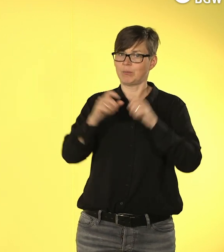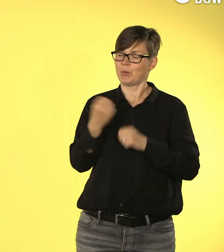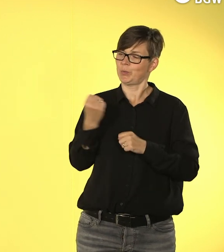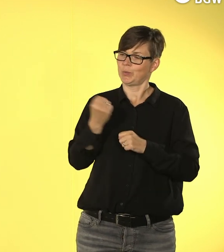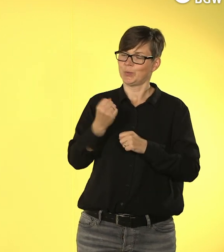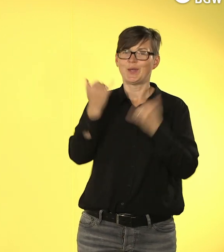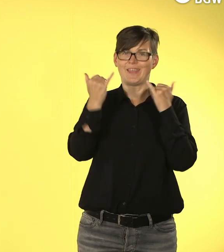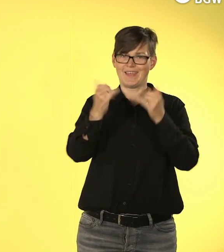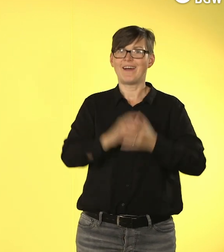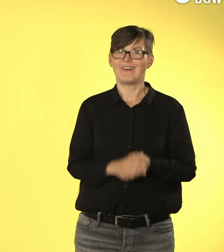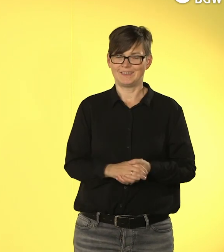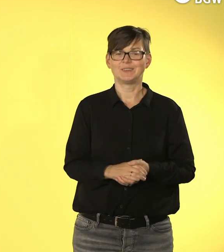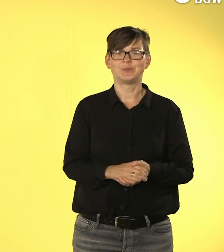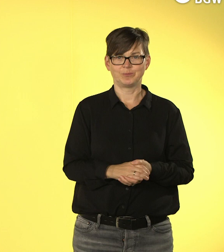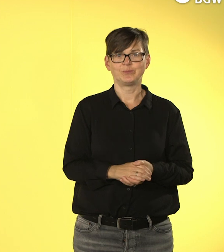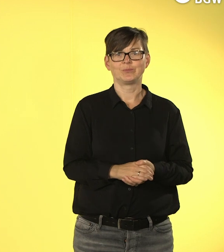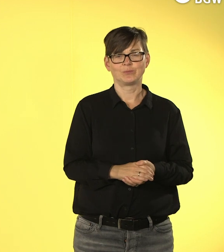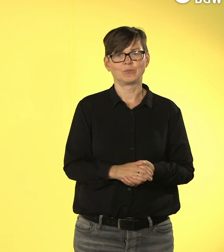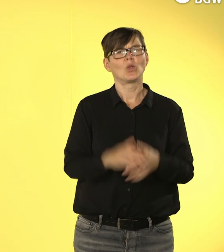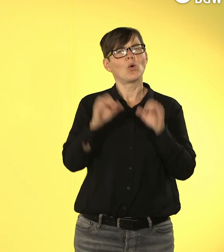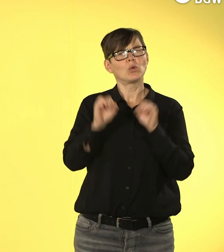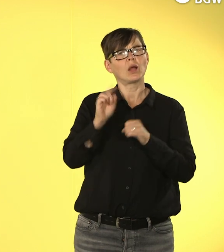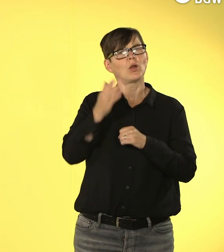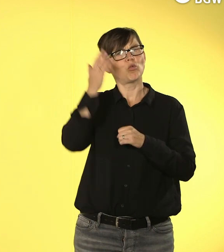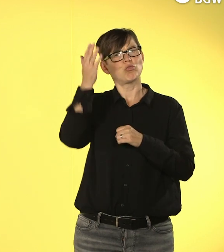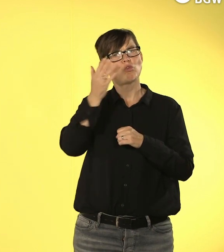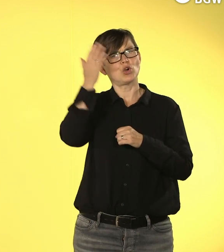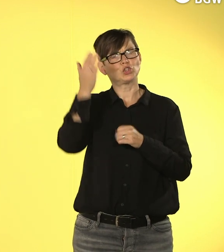Ich kann mir vorstellen, auch in den Werkstätten